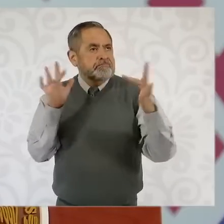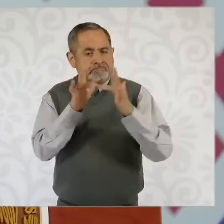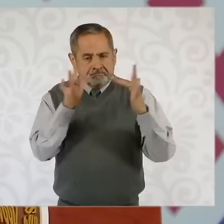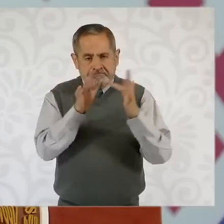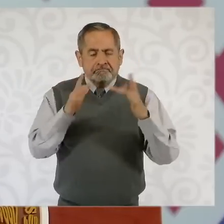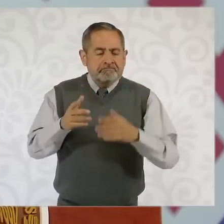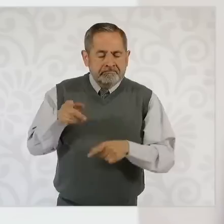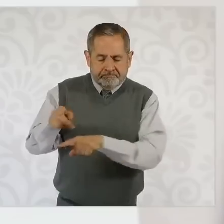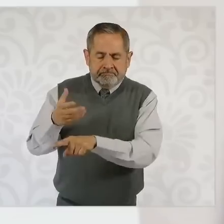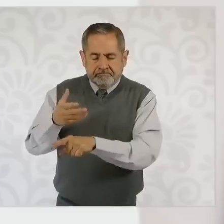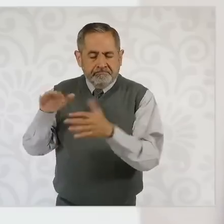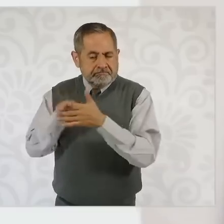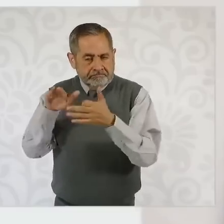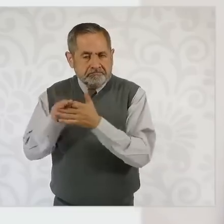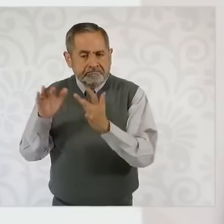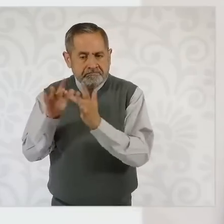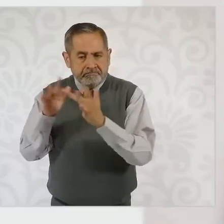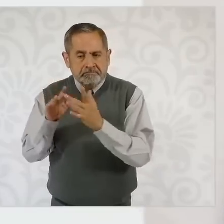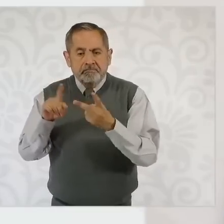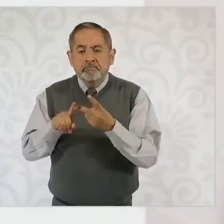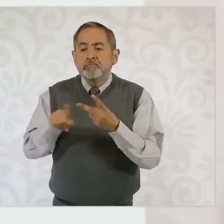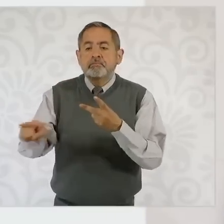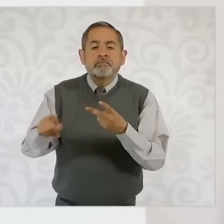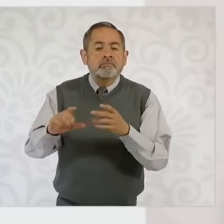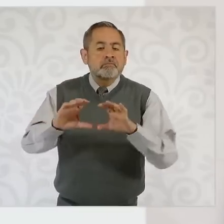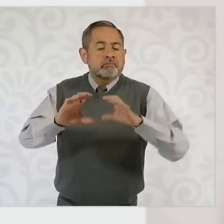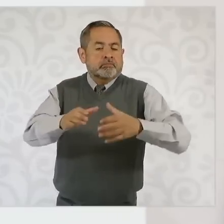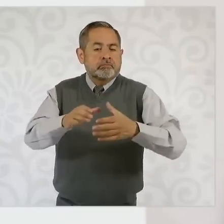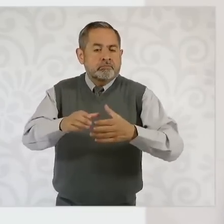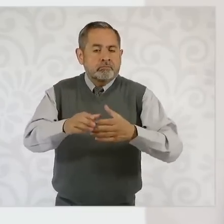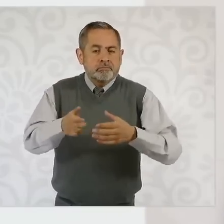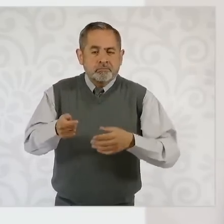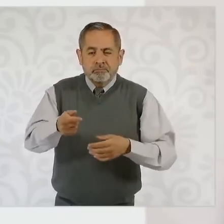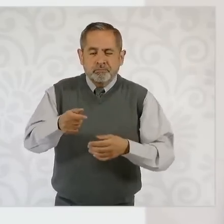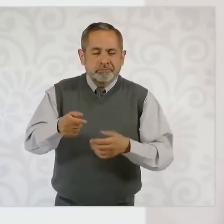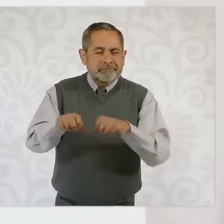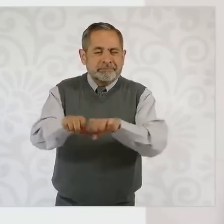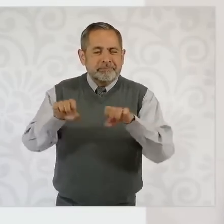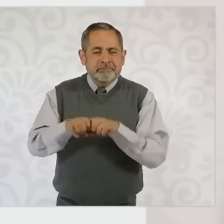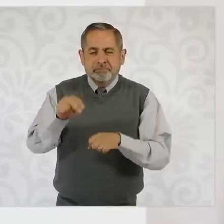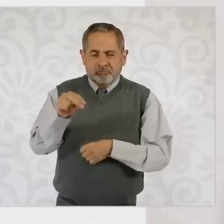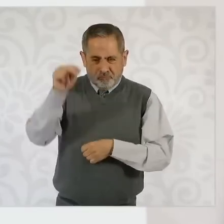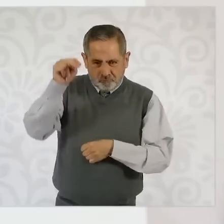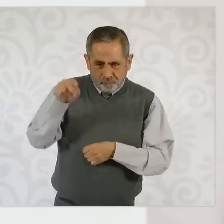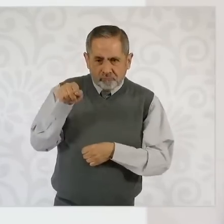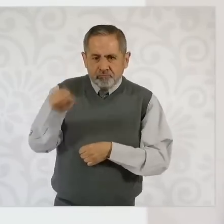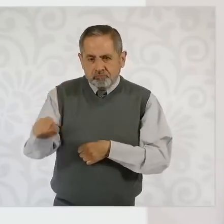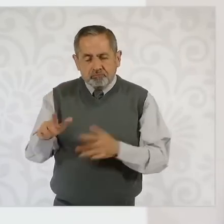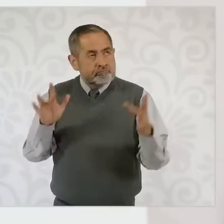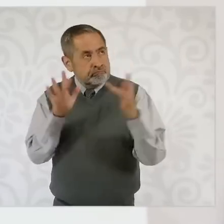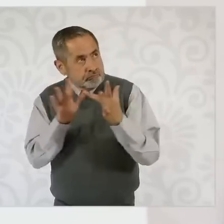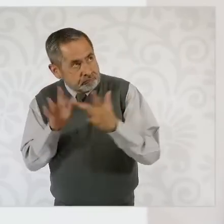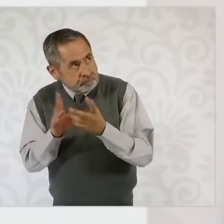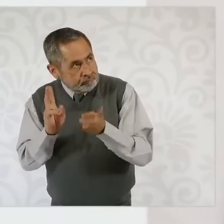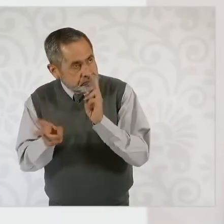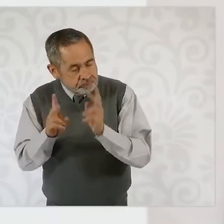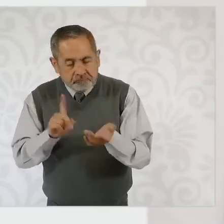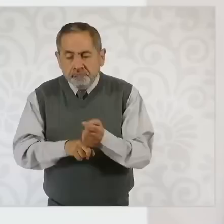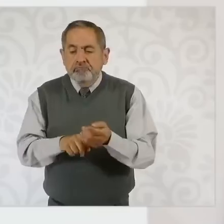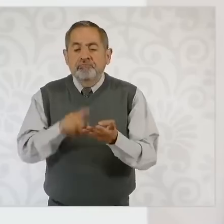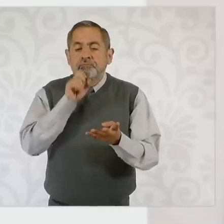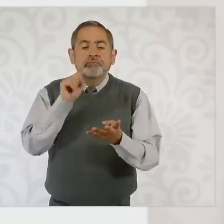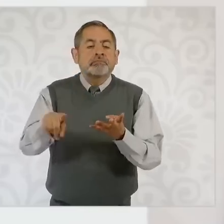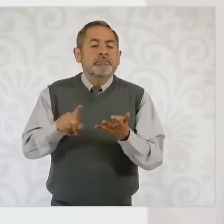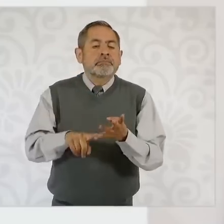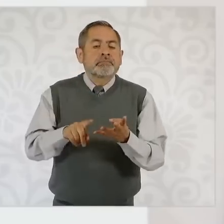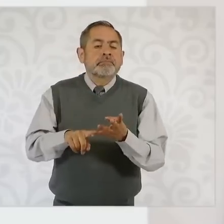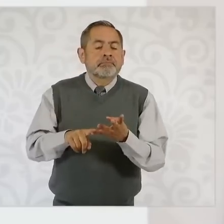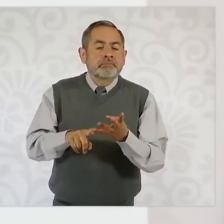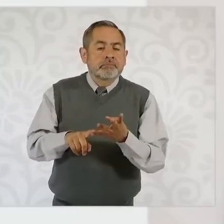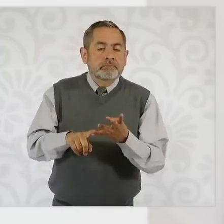hubo comunicación incluso con el comando Norte ha habido comunicación con las eh con los comandantes